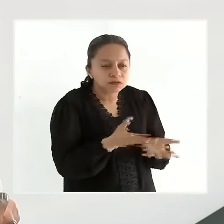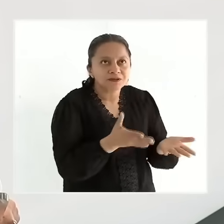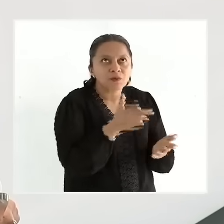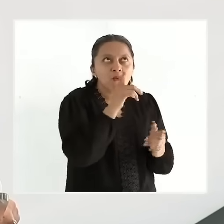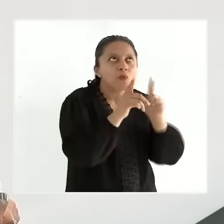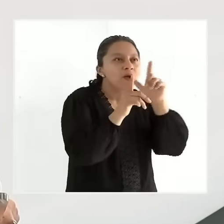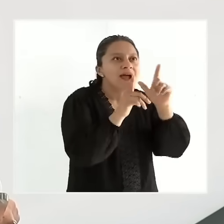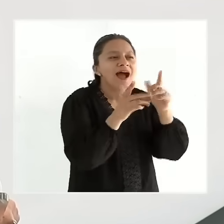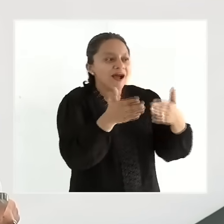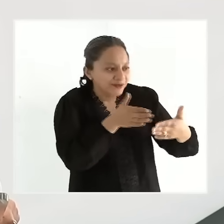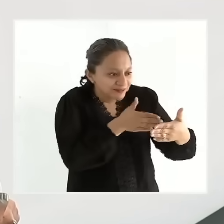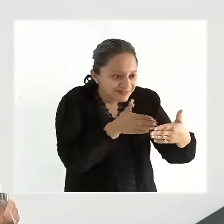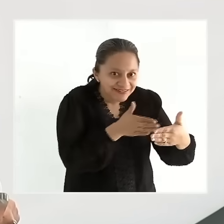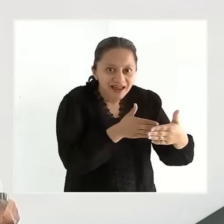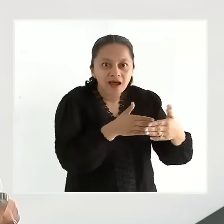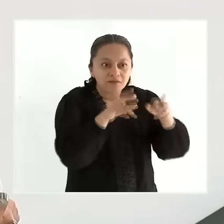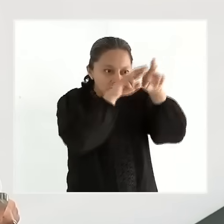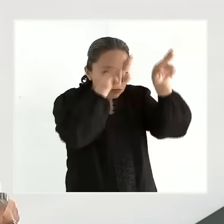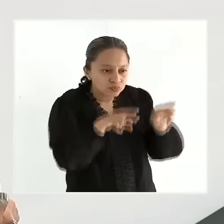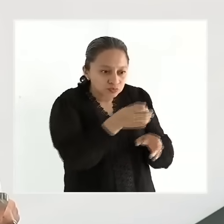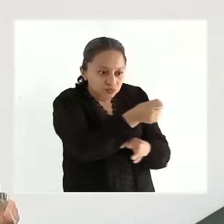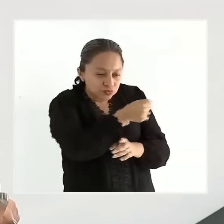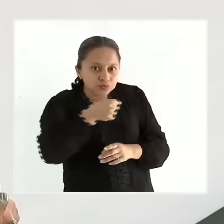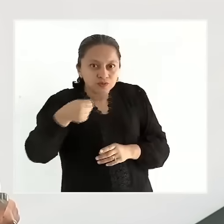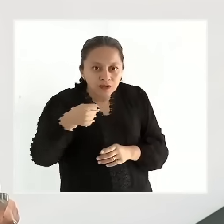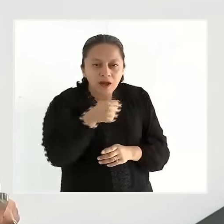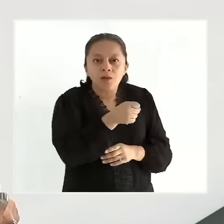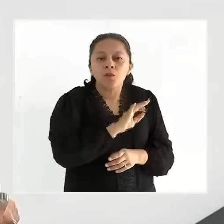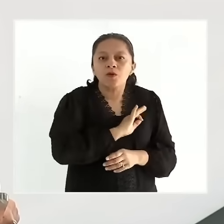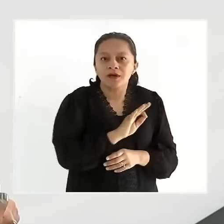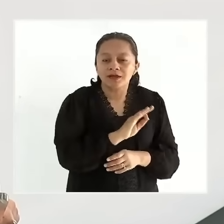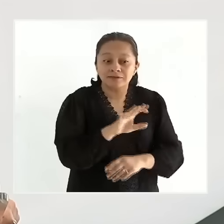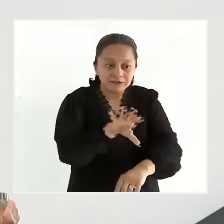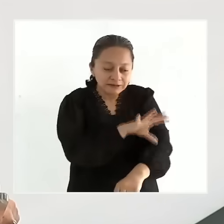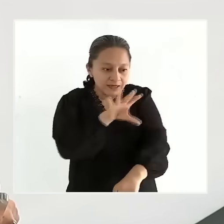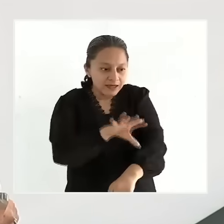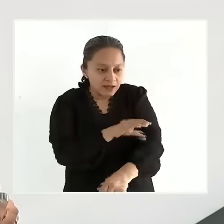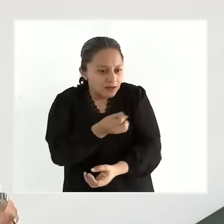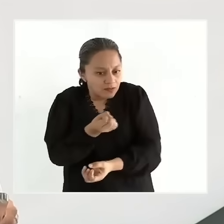sus alimentos, para refrigerarlos y damos energía a una gran parte de las actividades productivas.